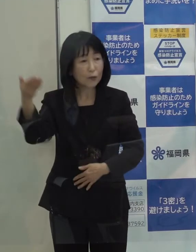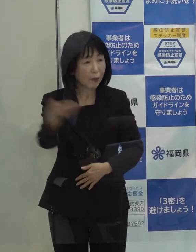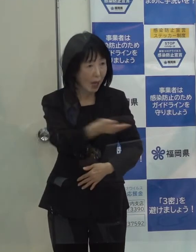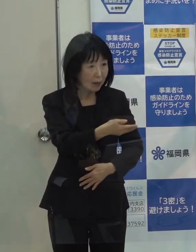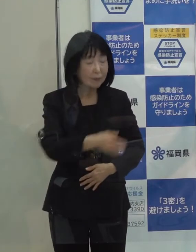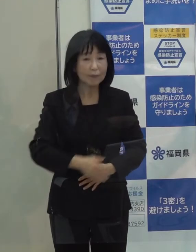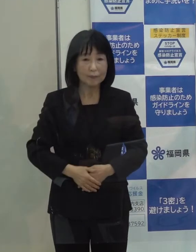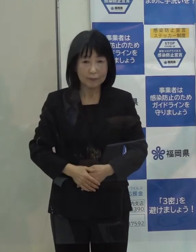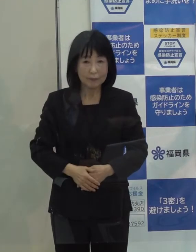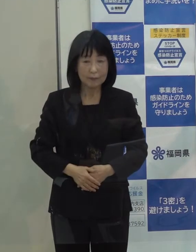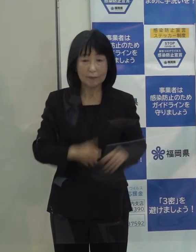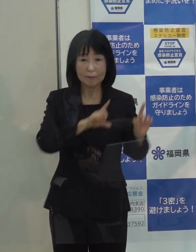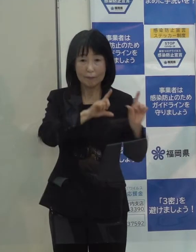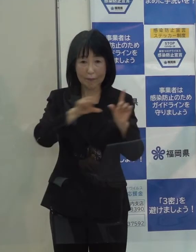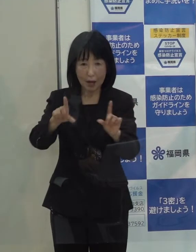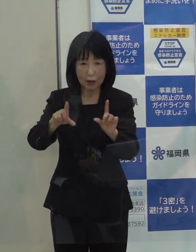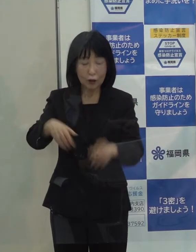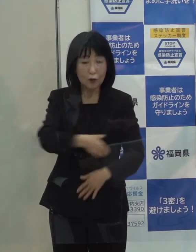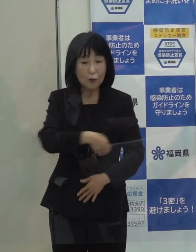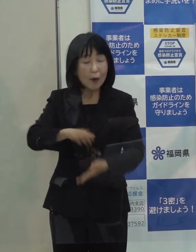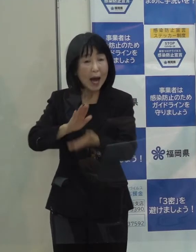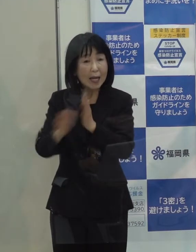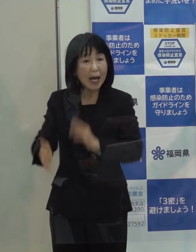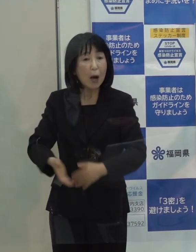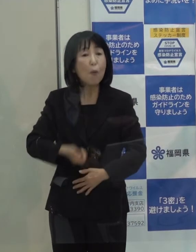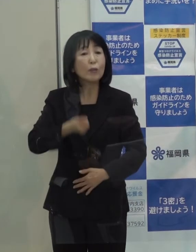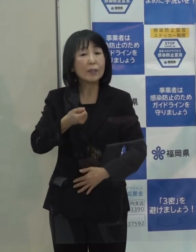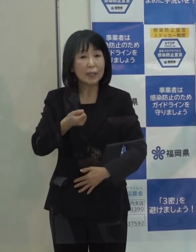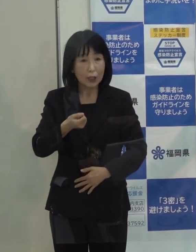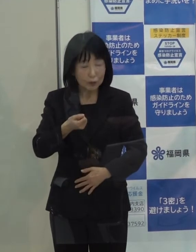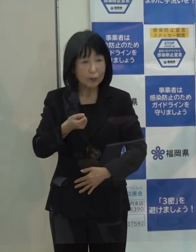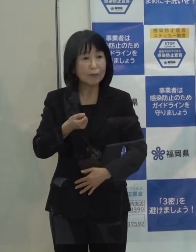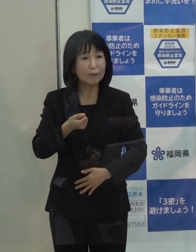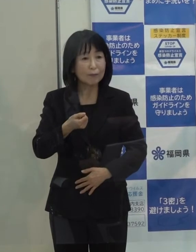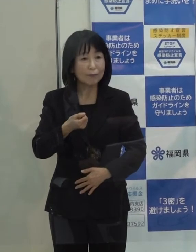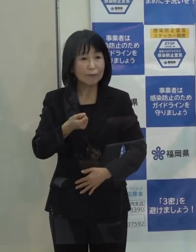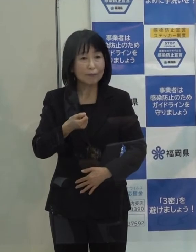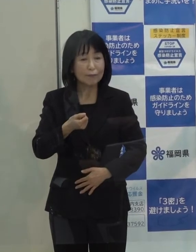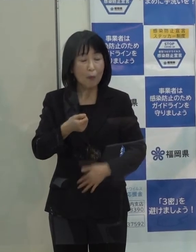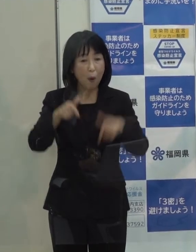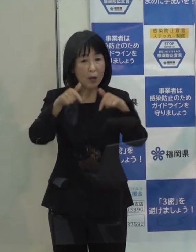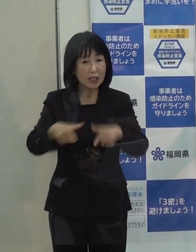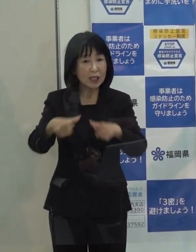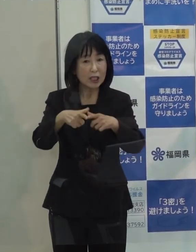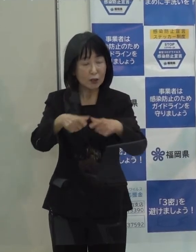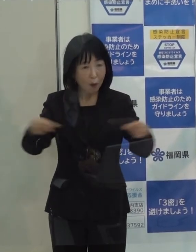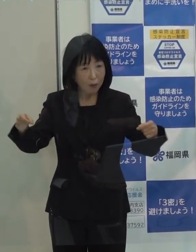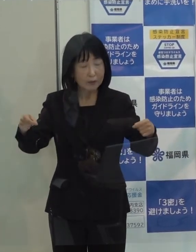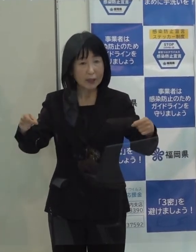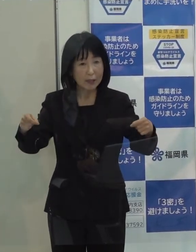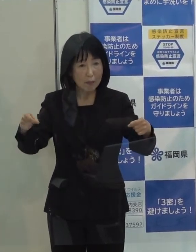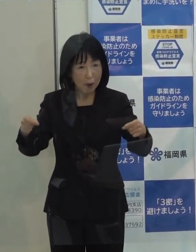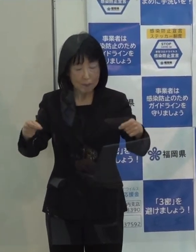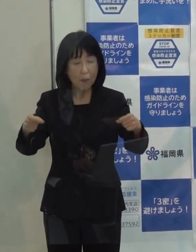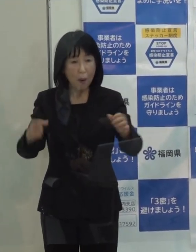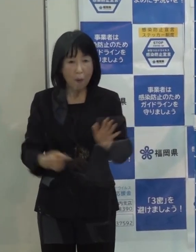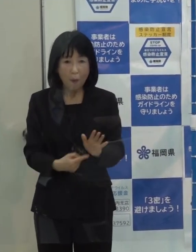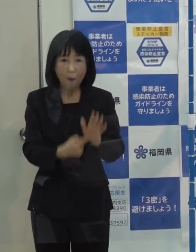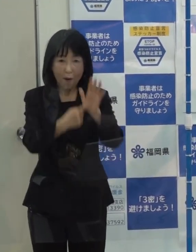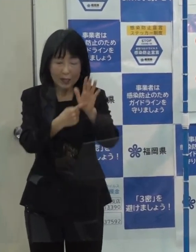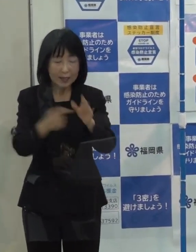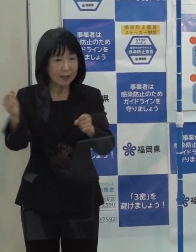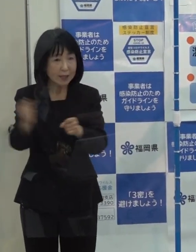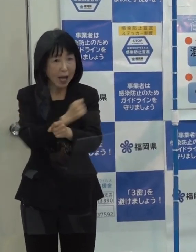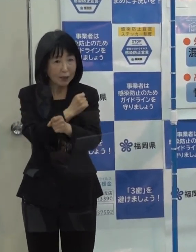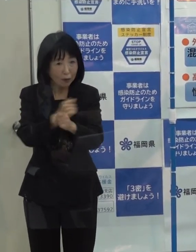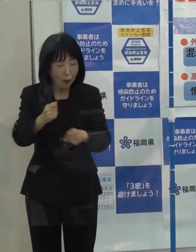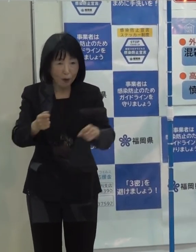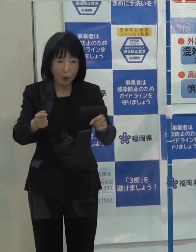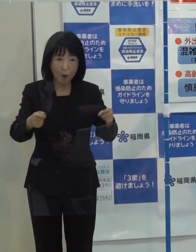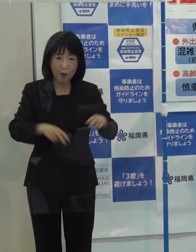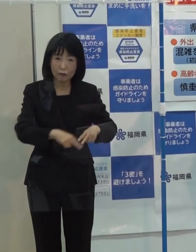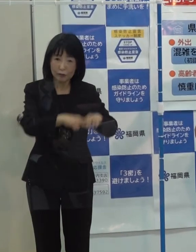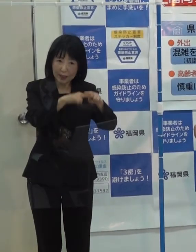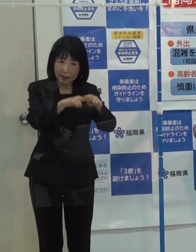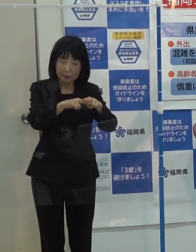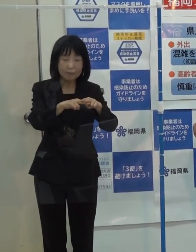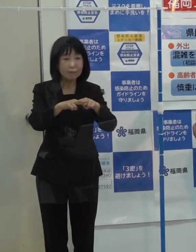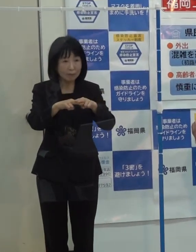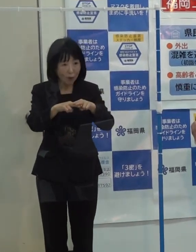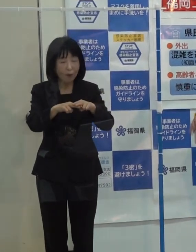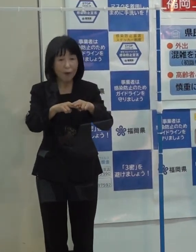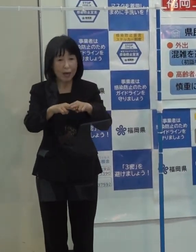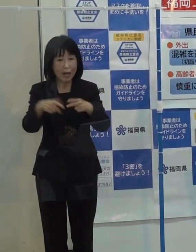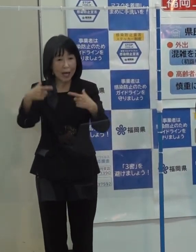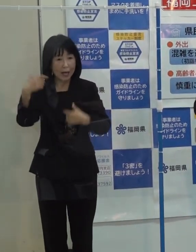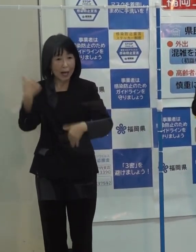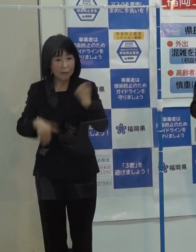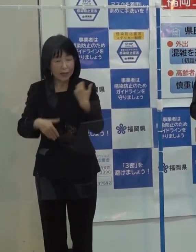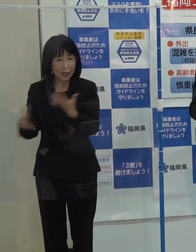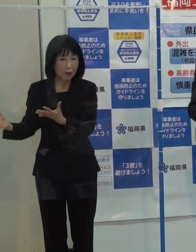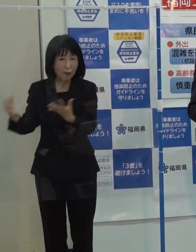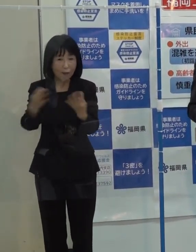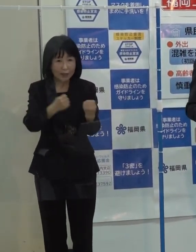（知事）本県としては 西日本屈指の人口とか産業集積や研究機関の集積や理工系の学生の多さといった強みがあります